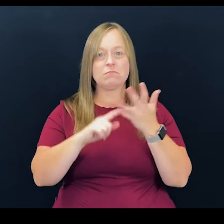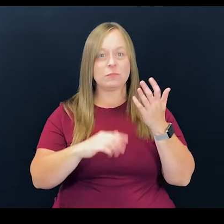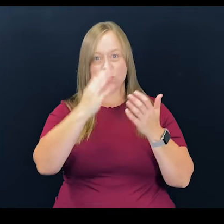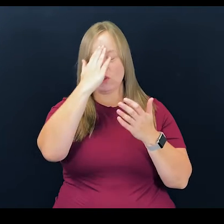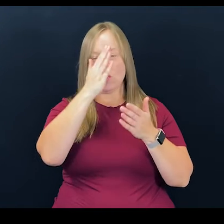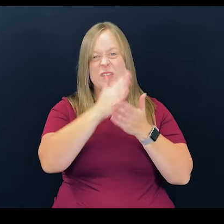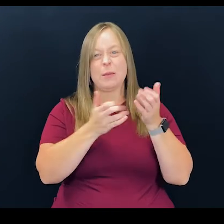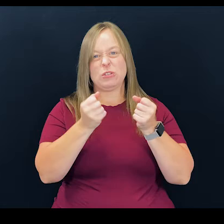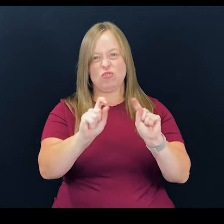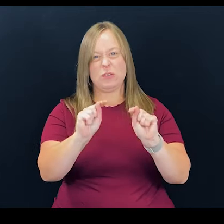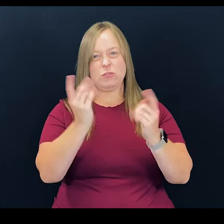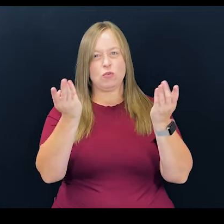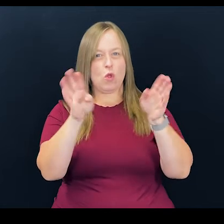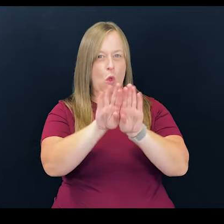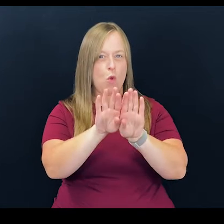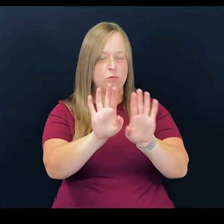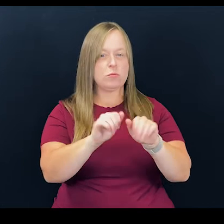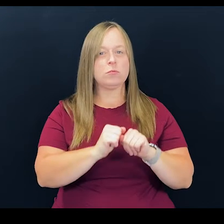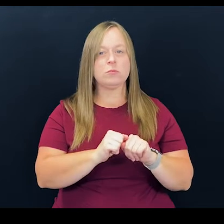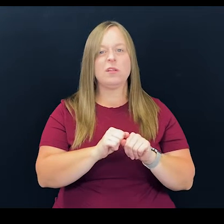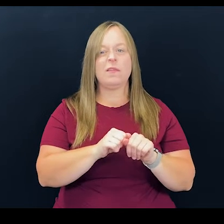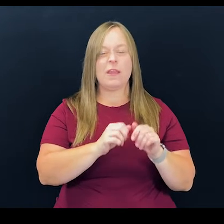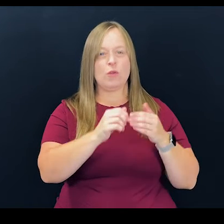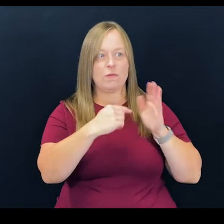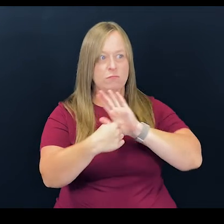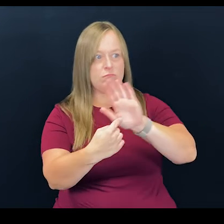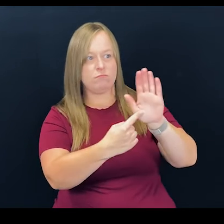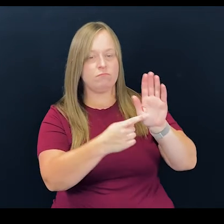porque existen calles que se cierran, entonces hay que guiar el tráfico.